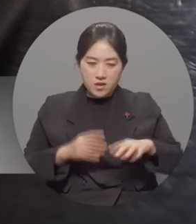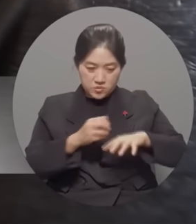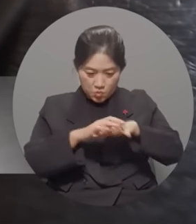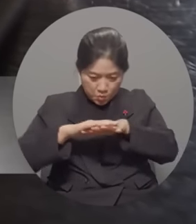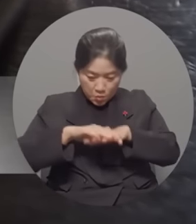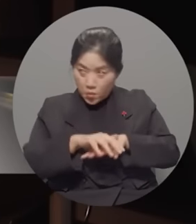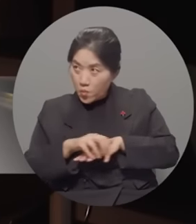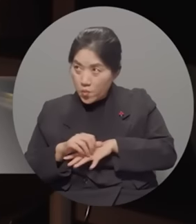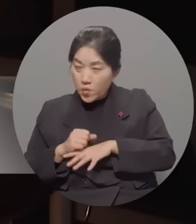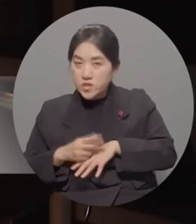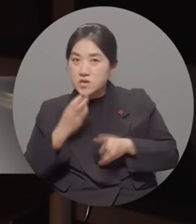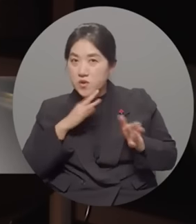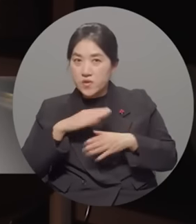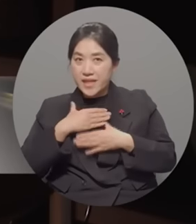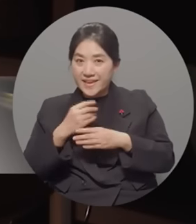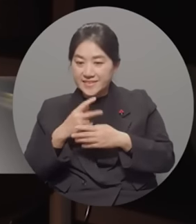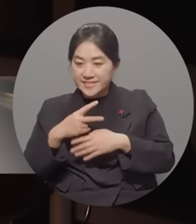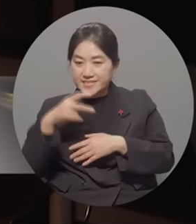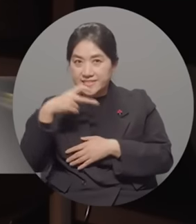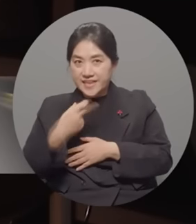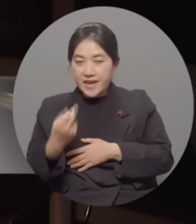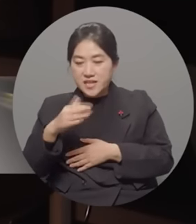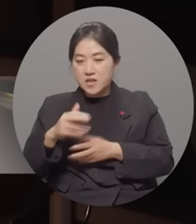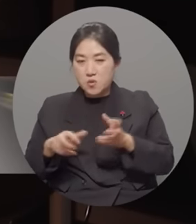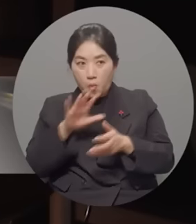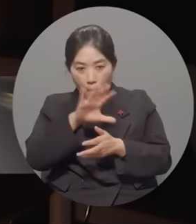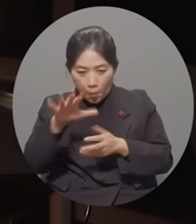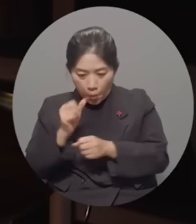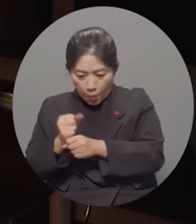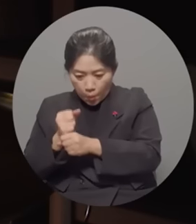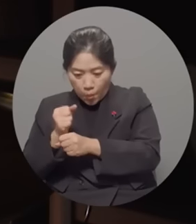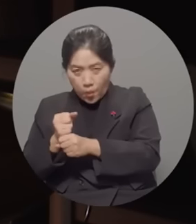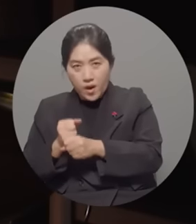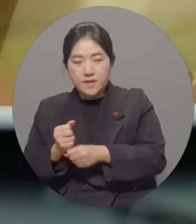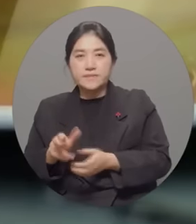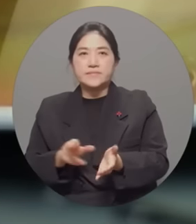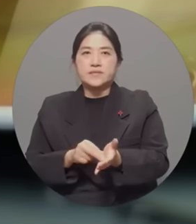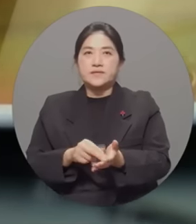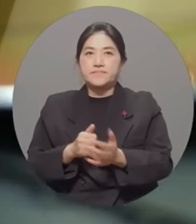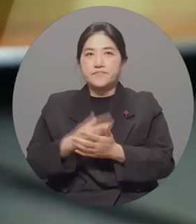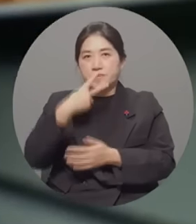삼성 협력업체에서 사퇴한 공범이 미리도면을 빼돌린 뒤 경기도 안산의 공단에